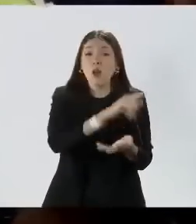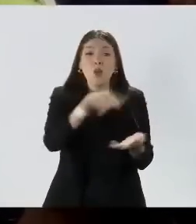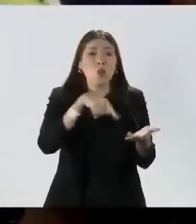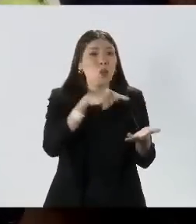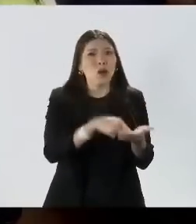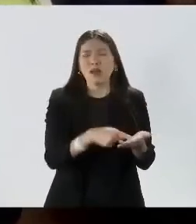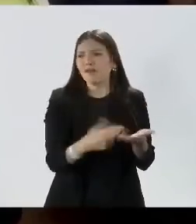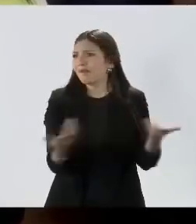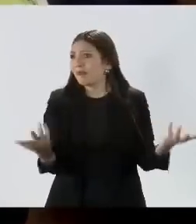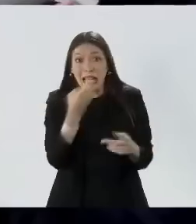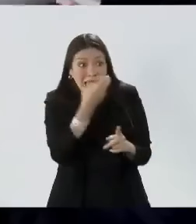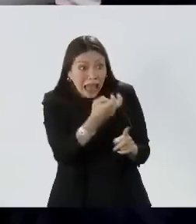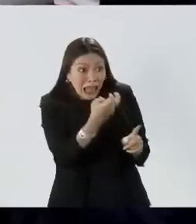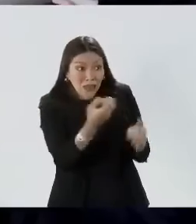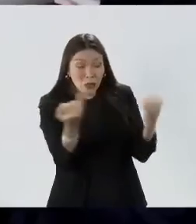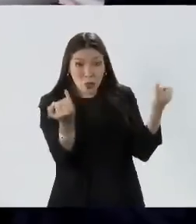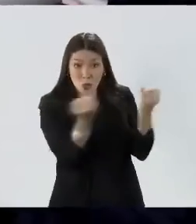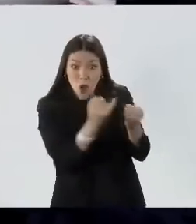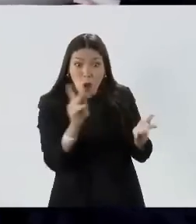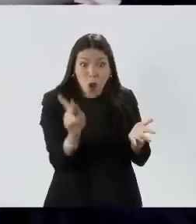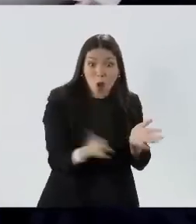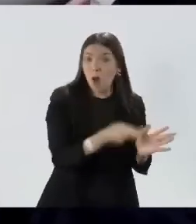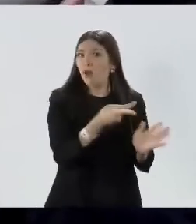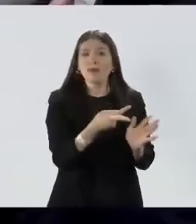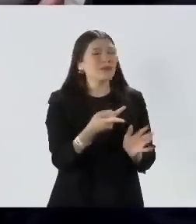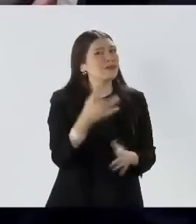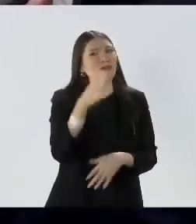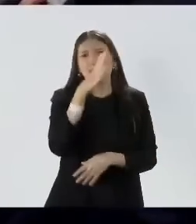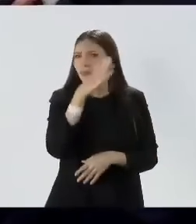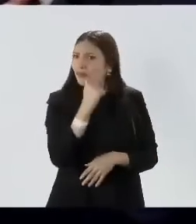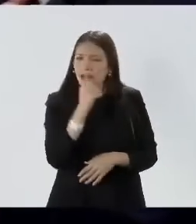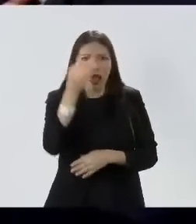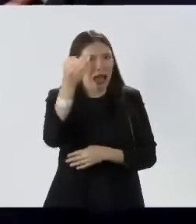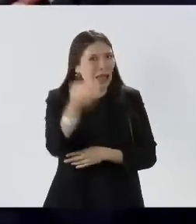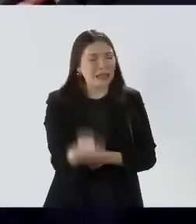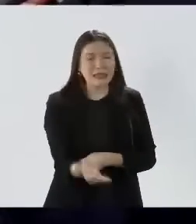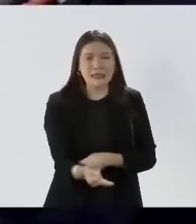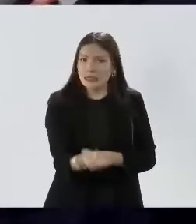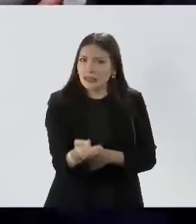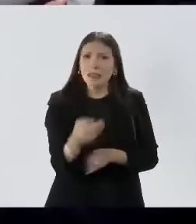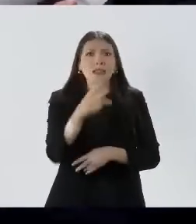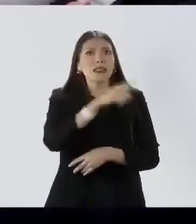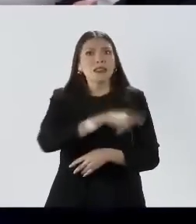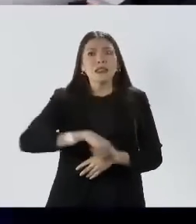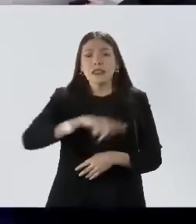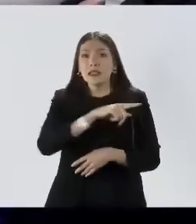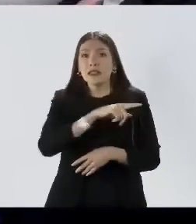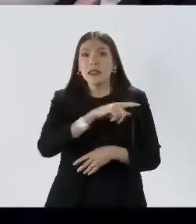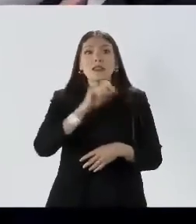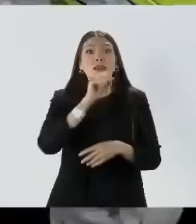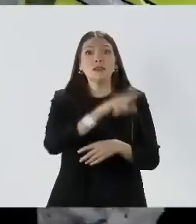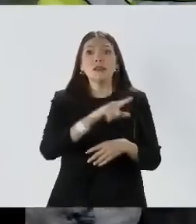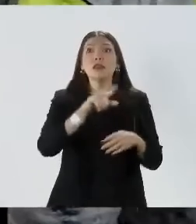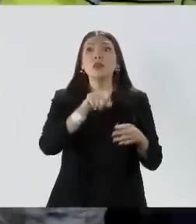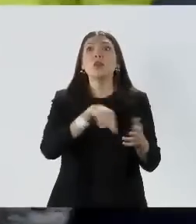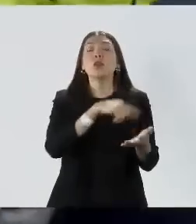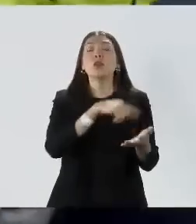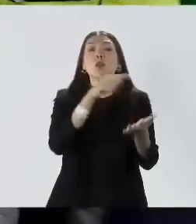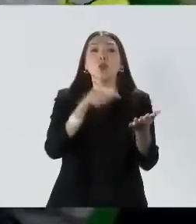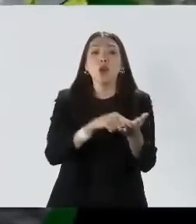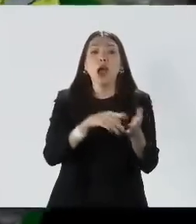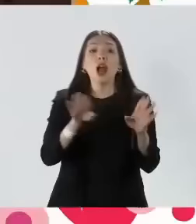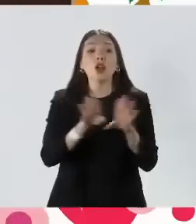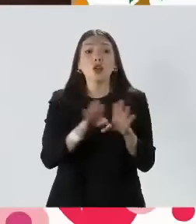tener concentrados en las zonas centrales al personal y al equipo se acabó la ciudad